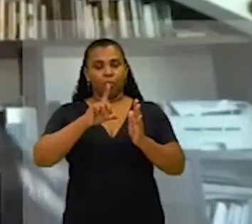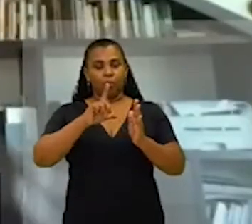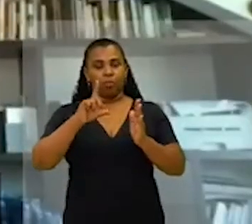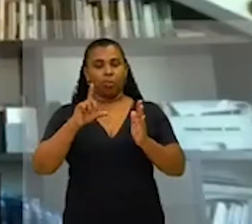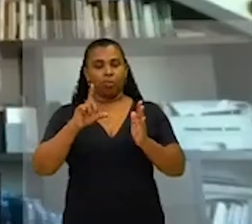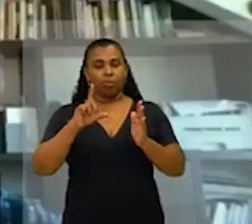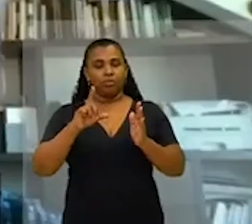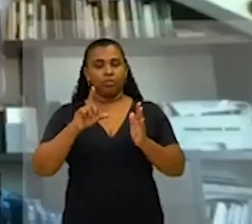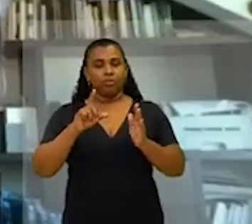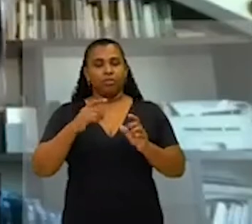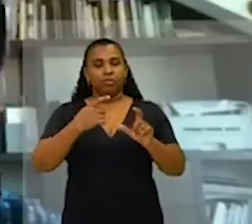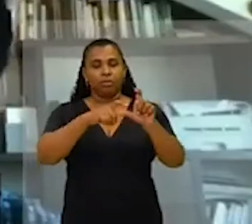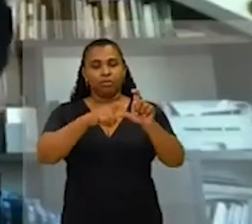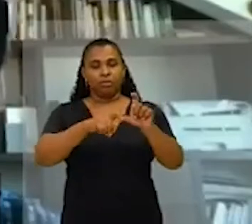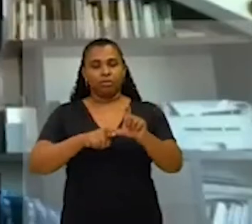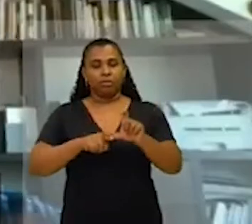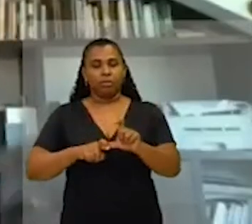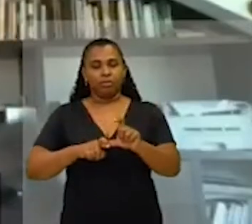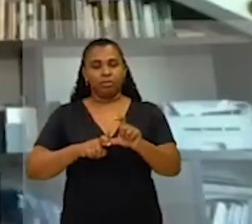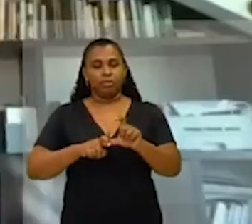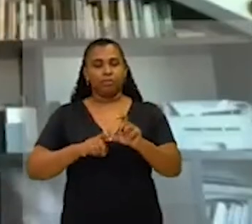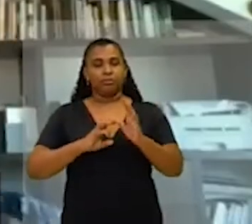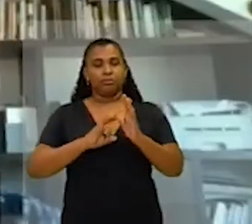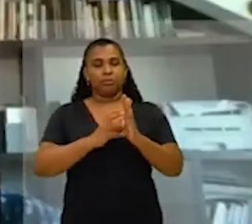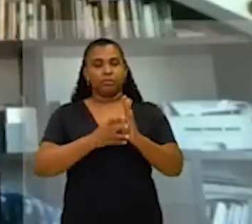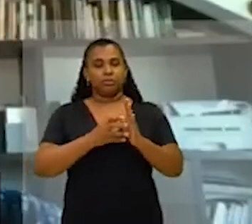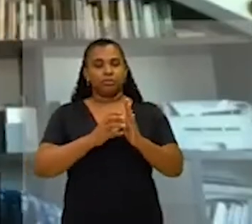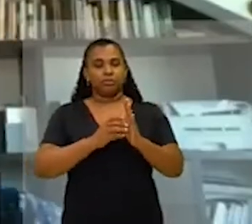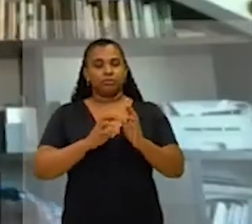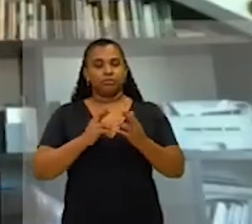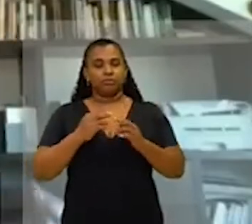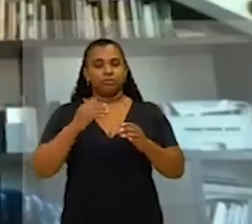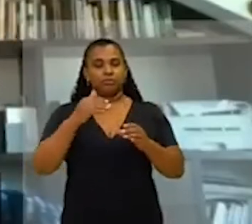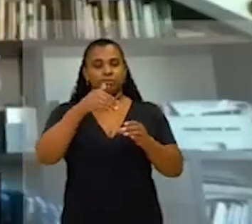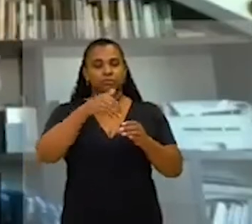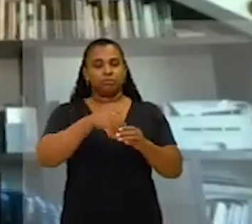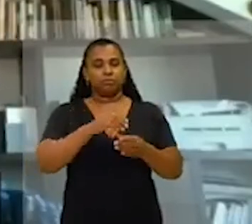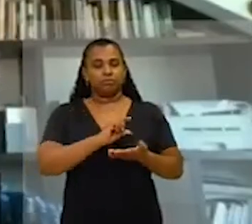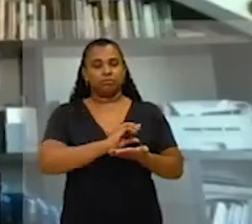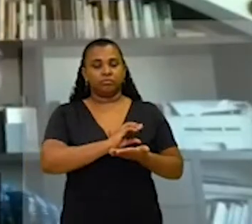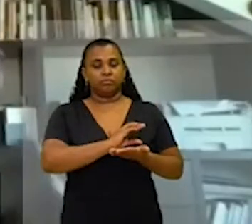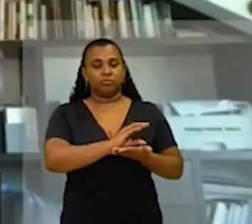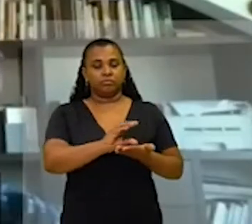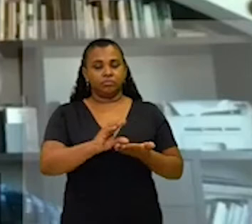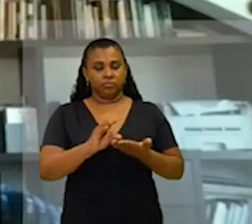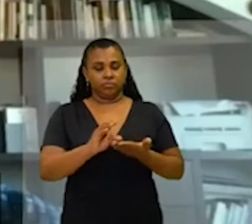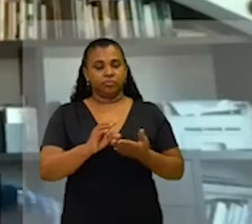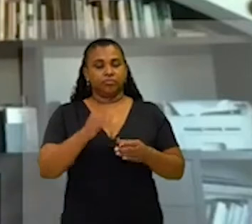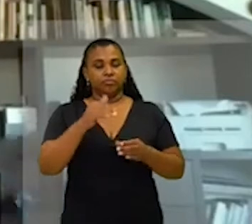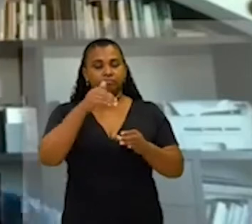pacientes em relação ao fundo partidário em 2018 e ao fundo eleitoral tem crescido